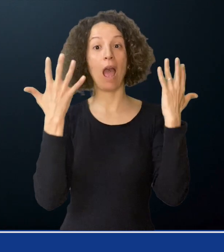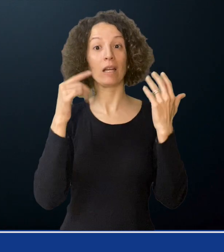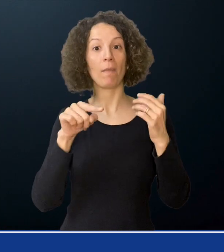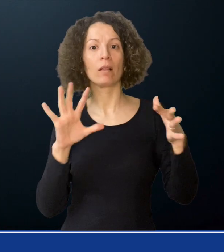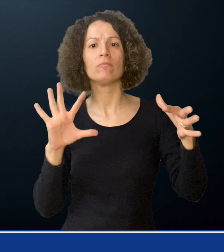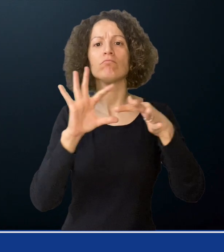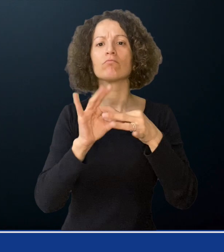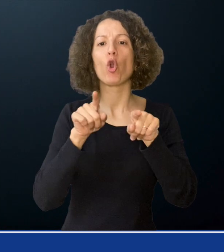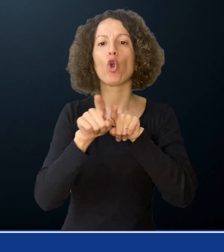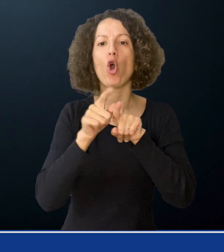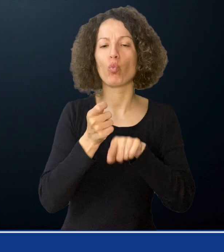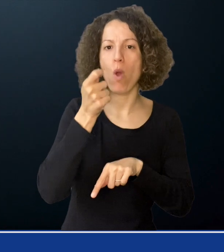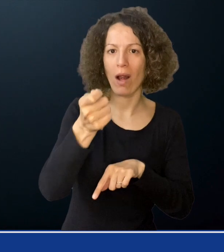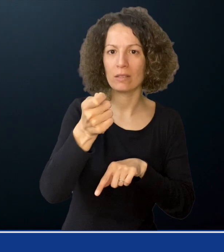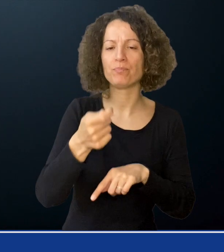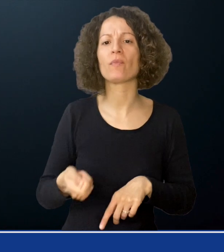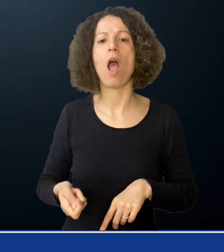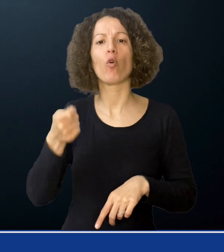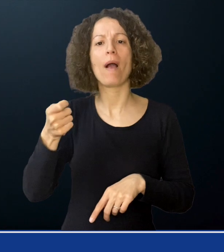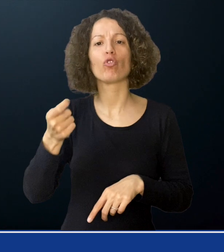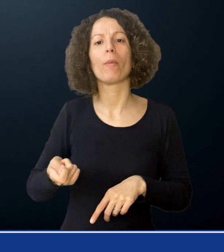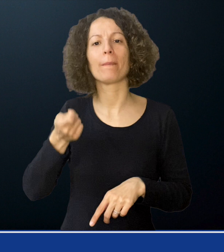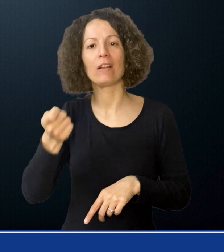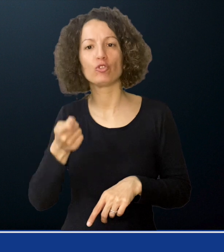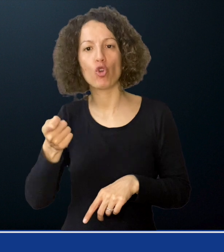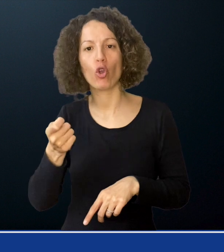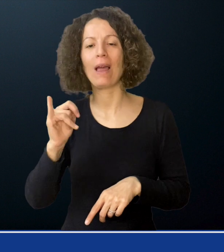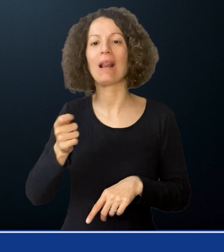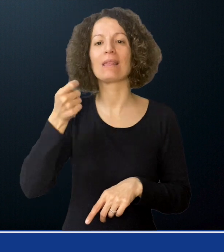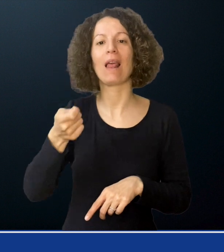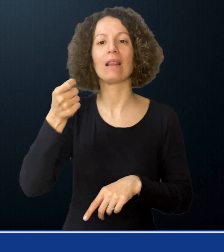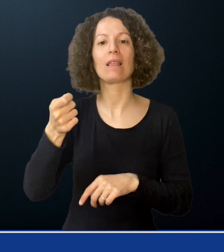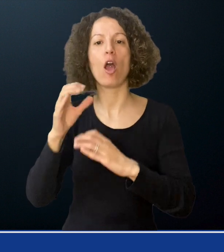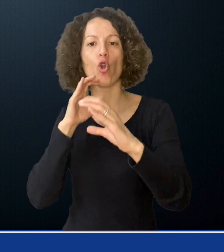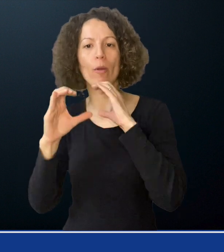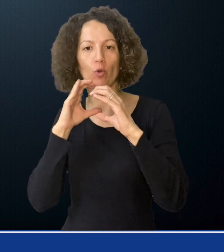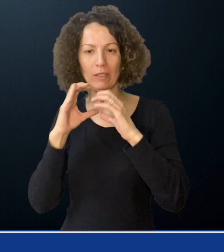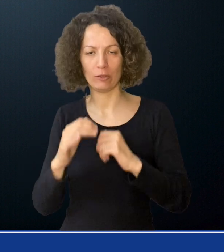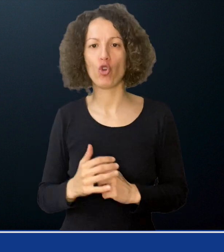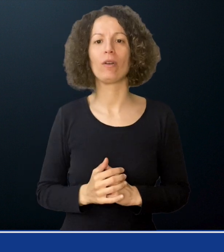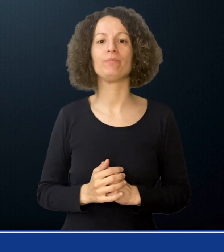CHIARIMENTI SU CONGUAGLI E AUMENTI DI PENSIONE E INDENNITÀ DI COMUNICAZIONE